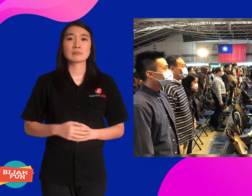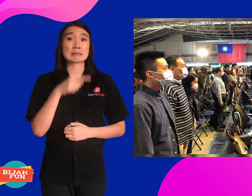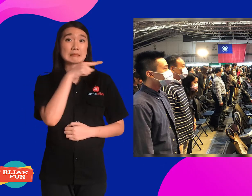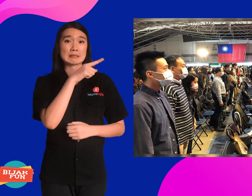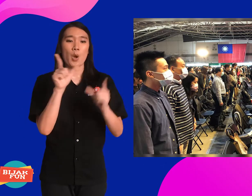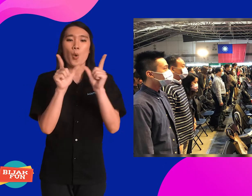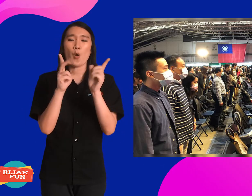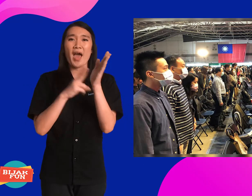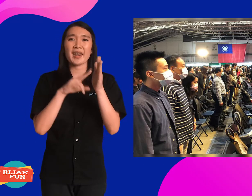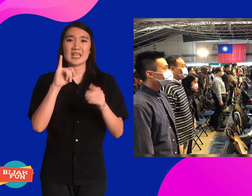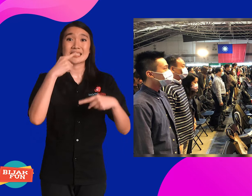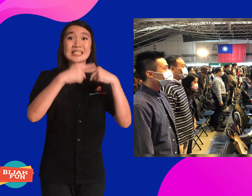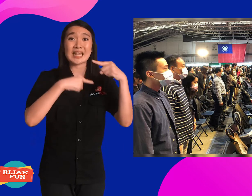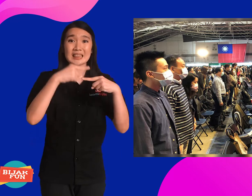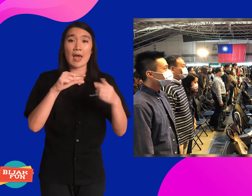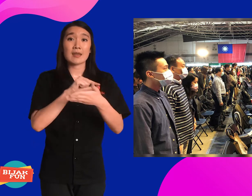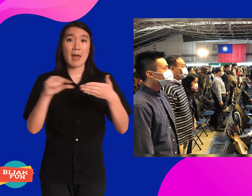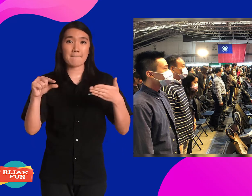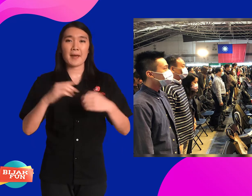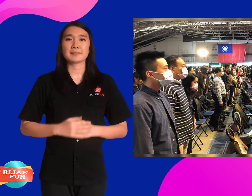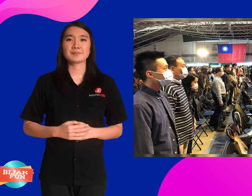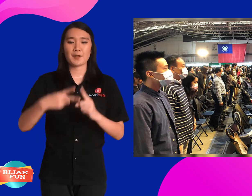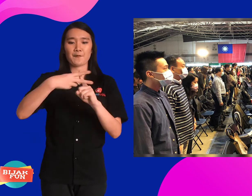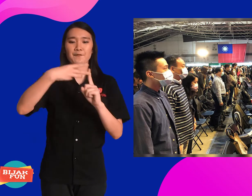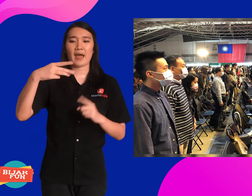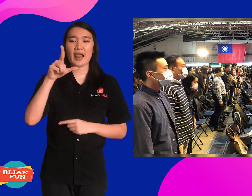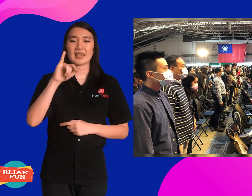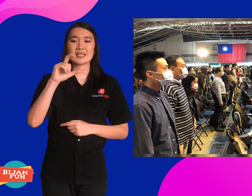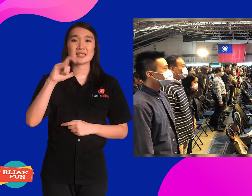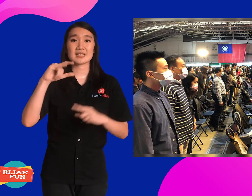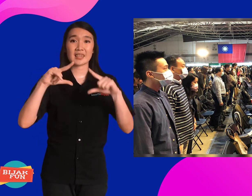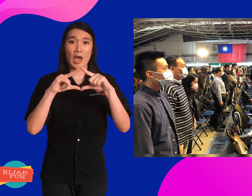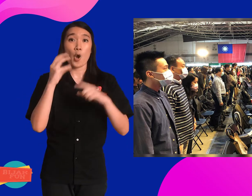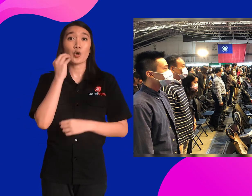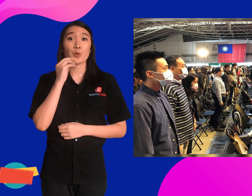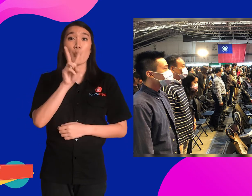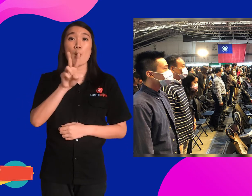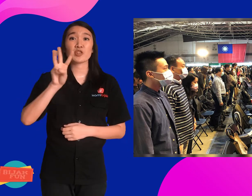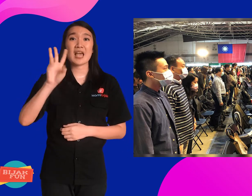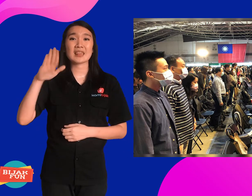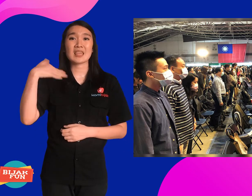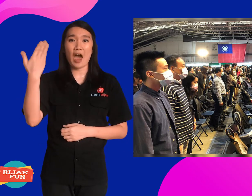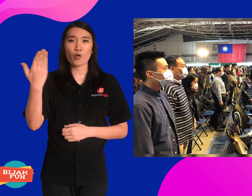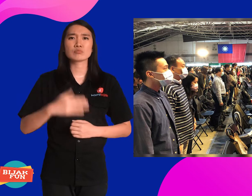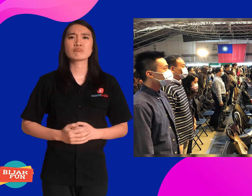Salah satu WNI bercerita, namanya Felicia, umur 23 tahun.